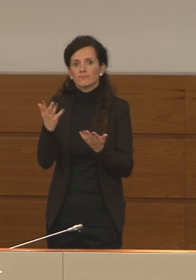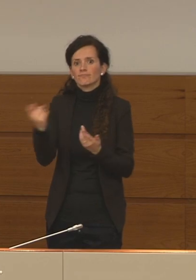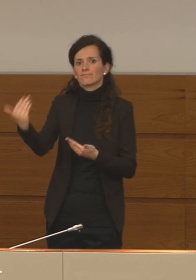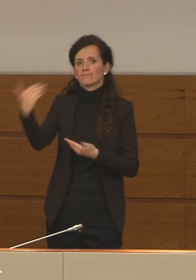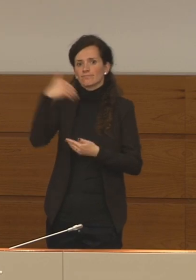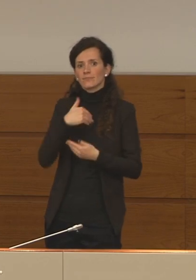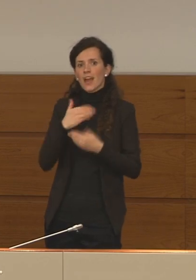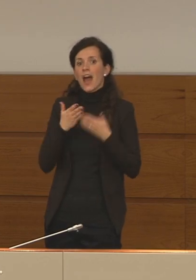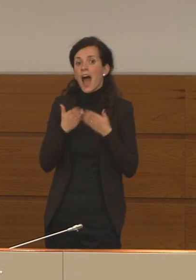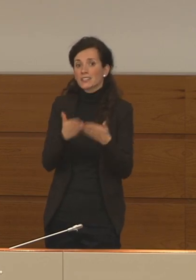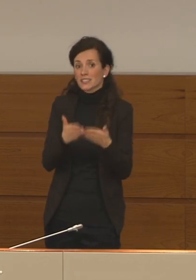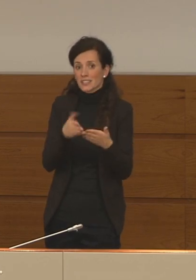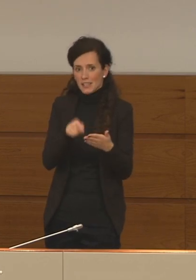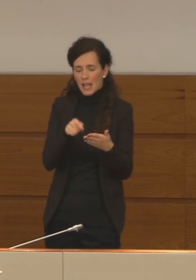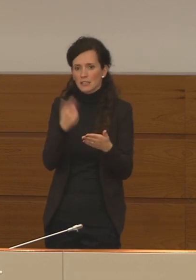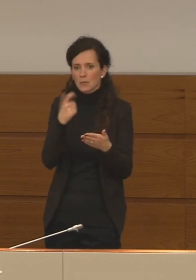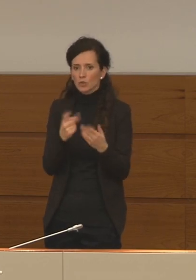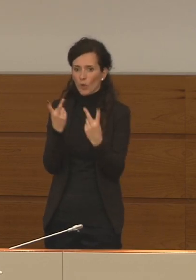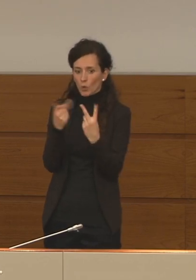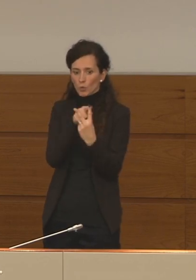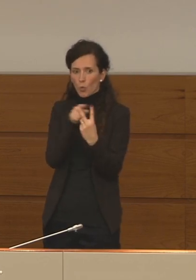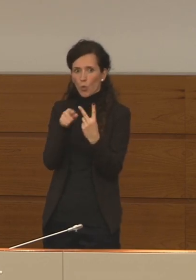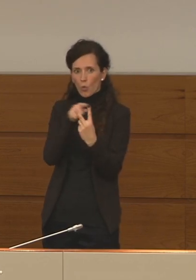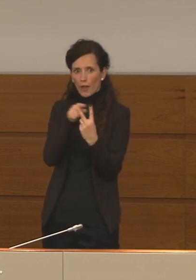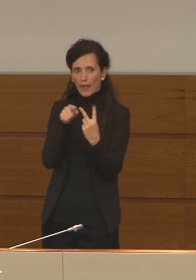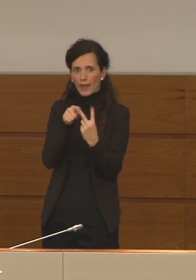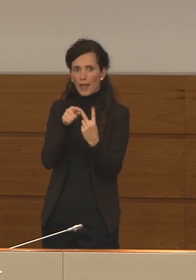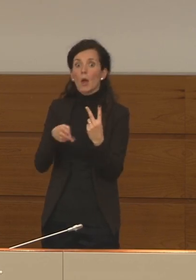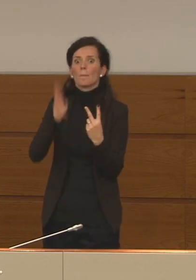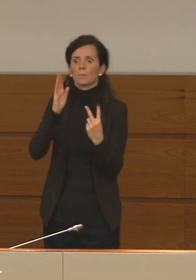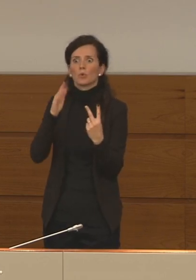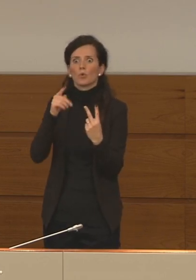abbiamo visto che sono i due sintomi più frequenti nelle persone che